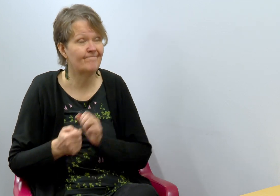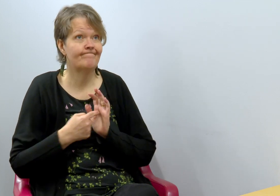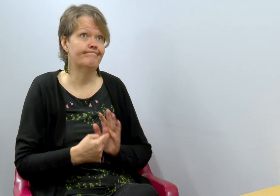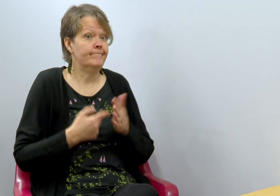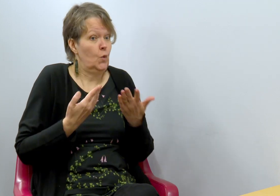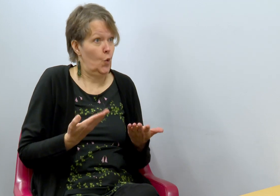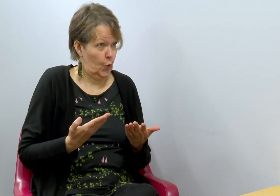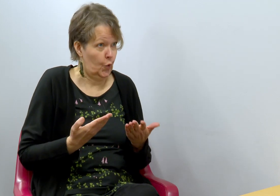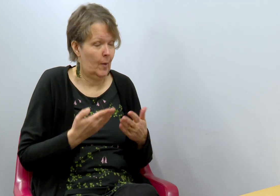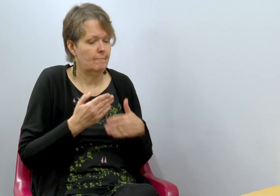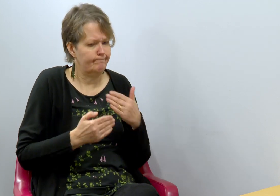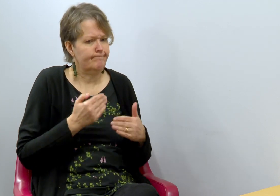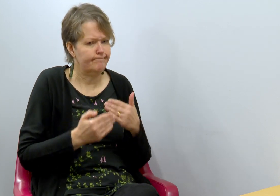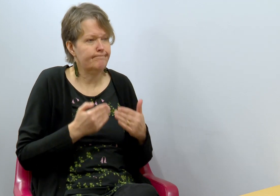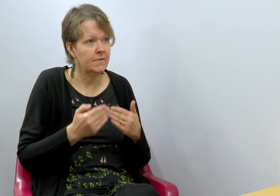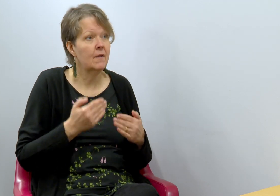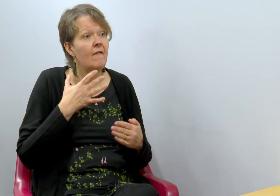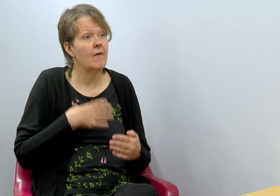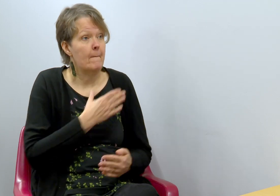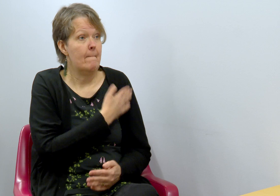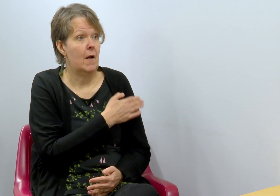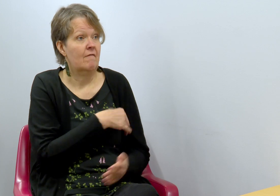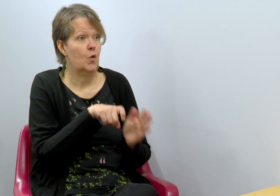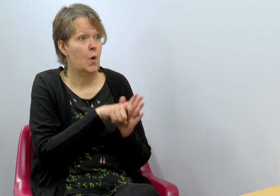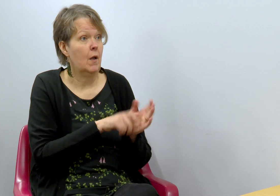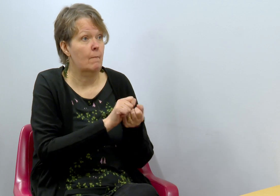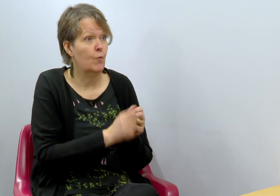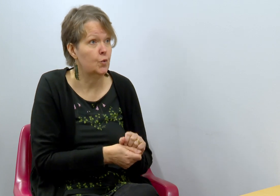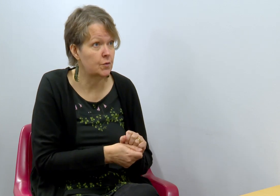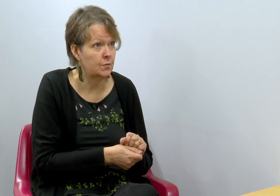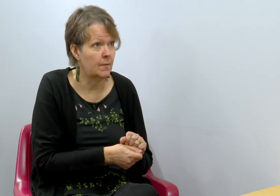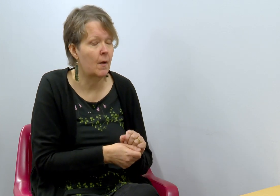Esimerkiksi tällä hetkellä työstämme muutoksia vammaislakiin.